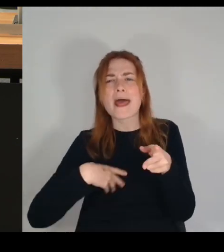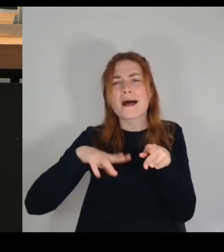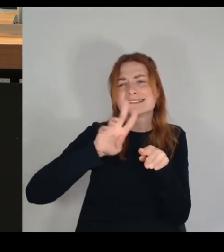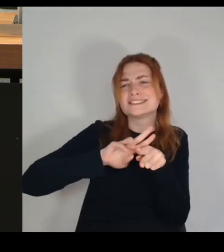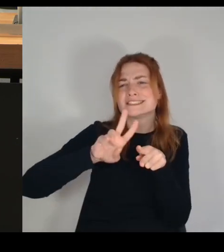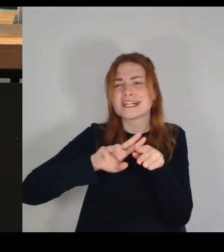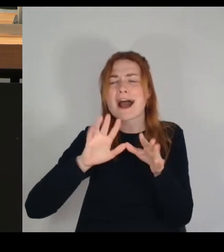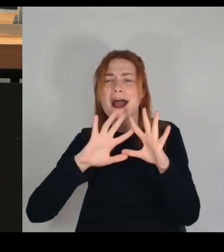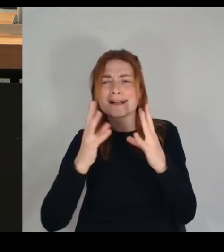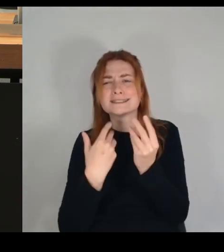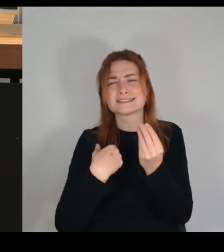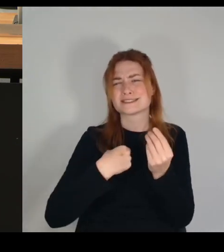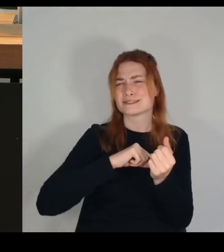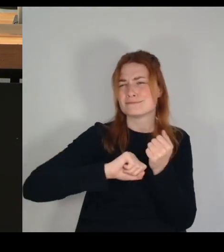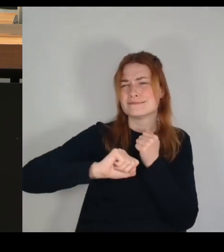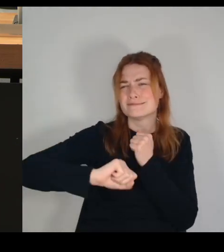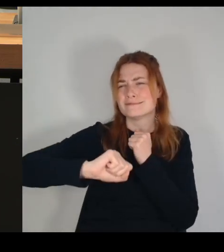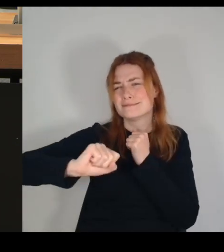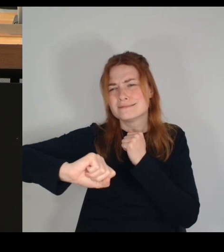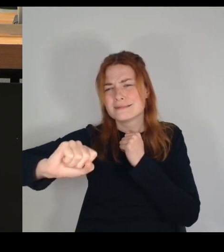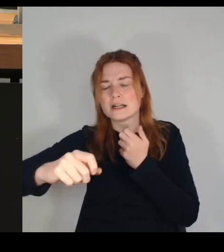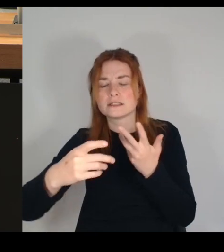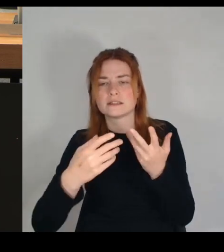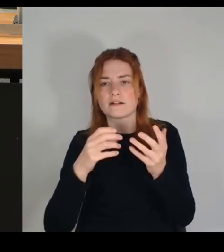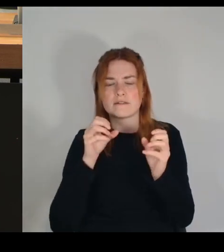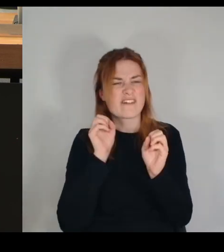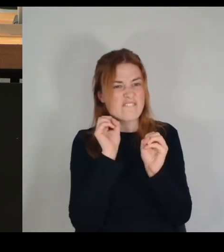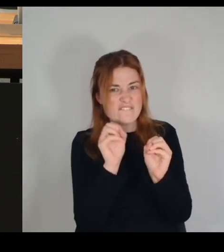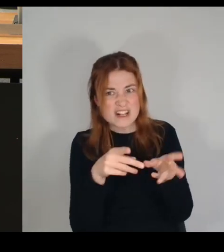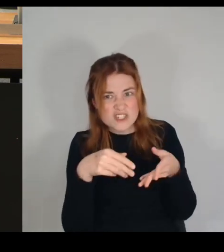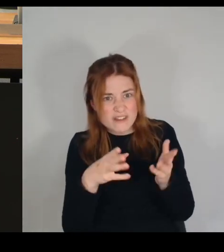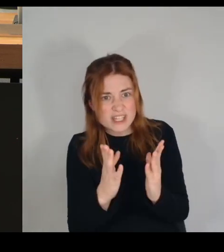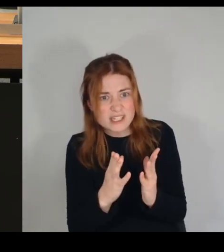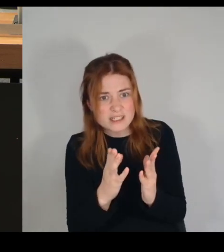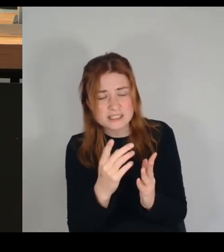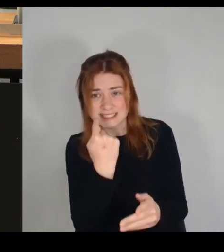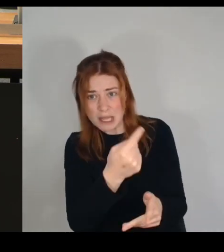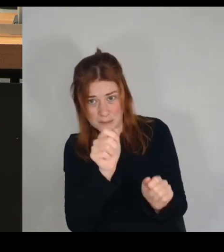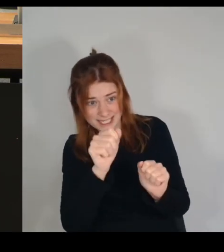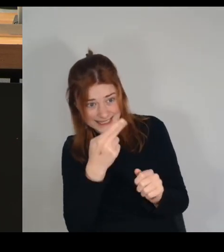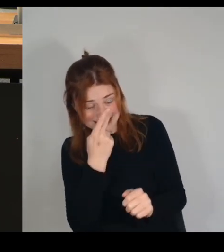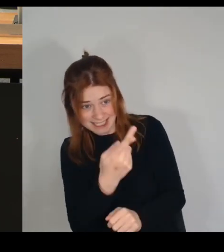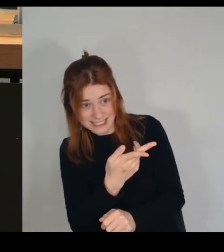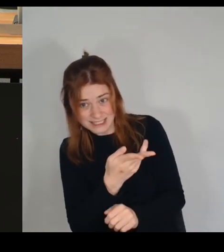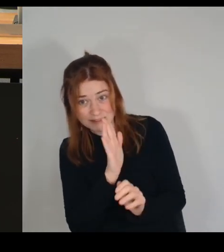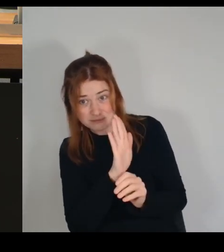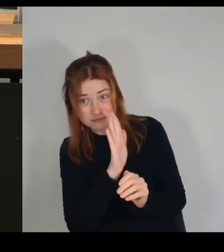wer mit ihnen Schlitten fährt. Deswegen Wir haben die Debatte bei der Bebauung des Tempelhofer Feldes genau